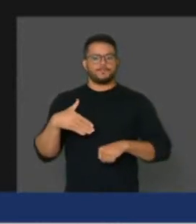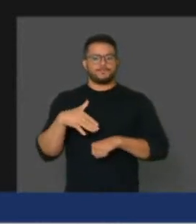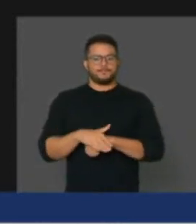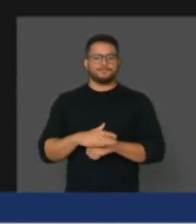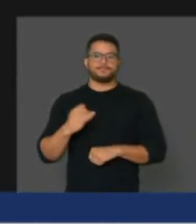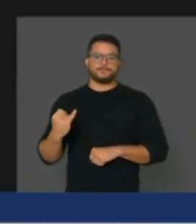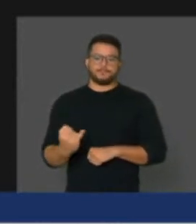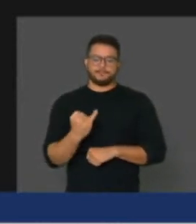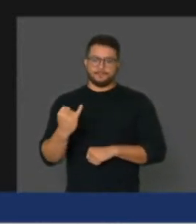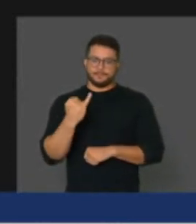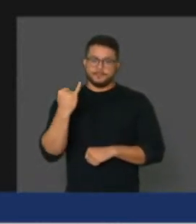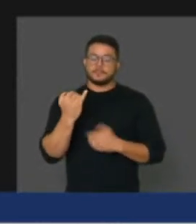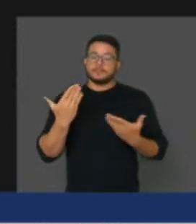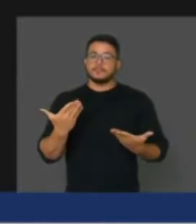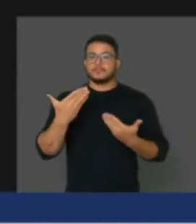ME MANIFESTAR, UMA VEZ QUE EU PRESIDI... A COMISSÃO